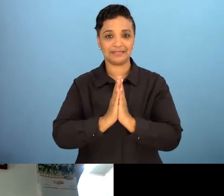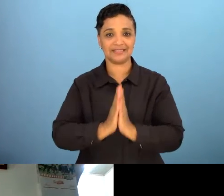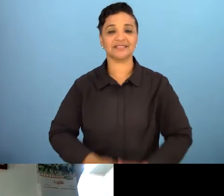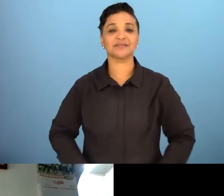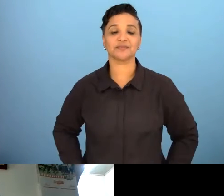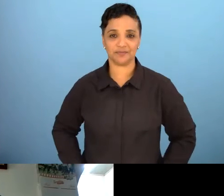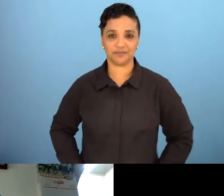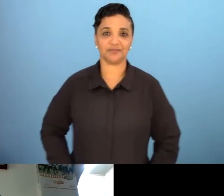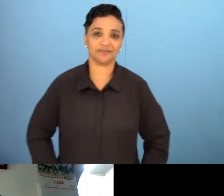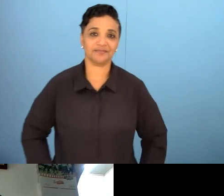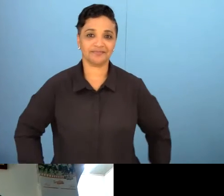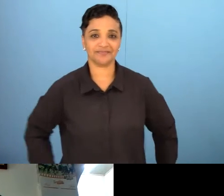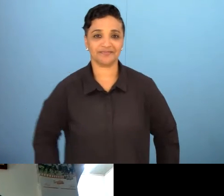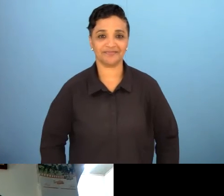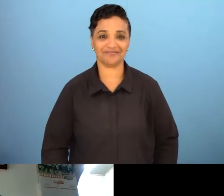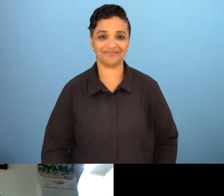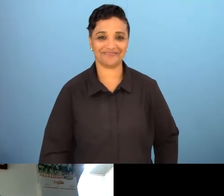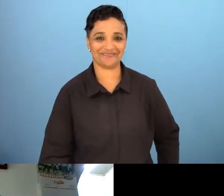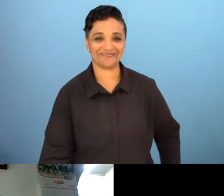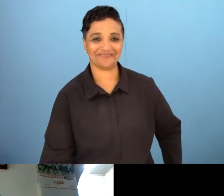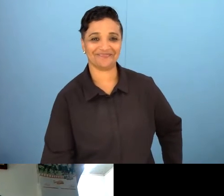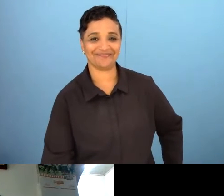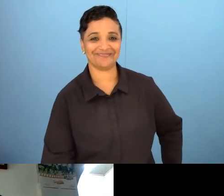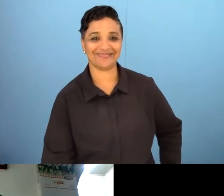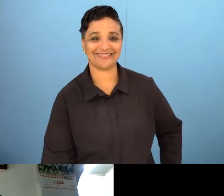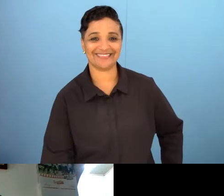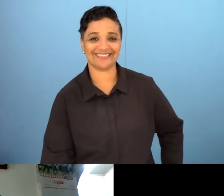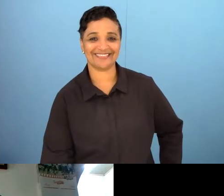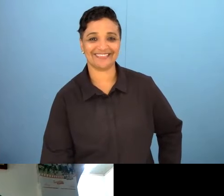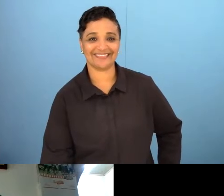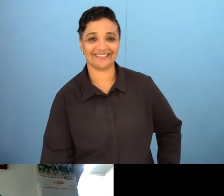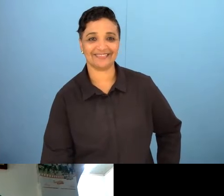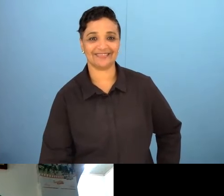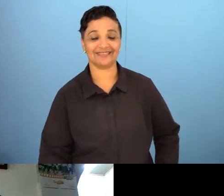en silencio, tienes que activar el sonido tú mismo, por favor, Godwin.